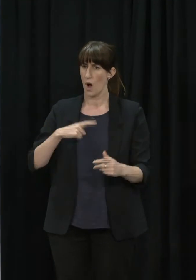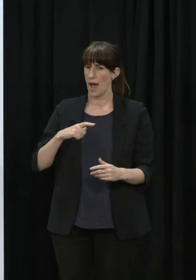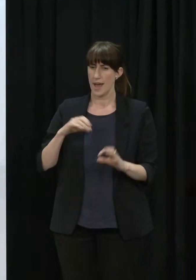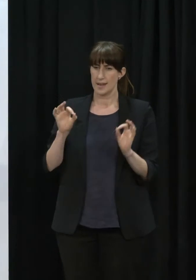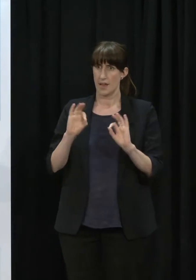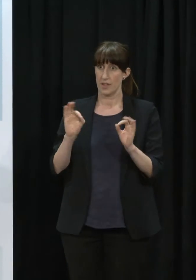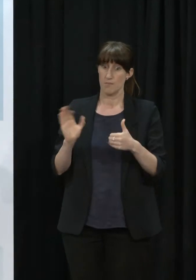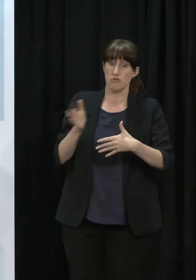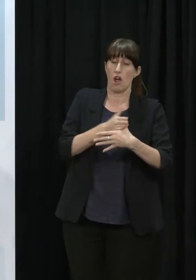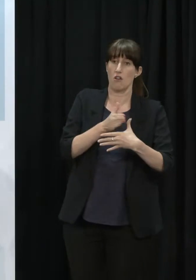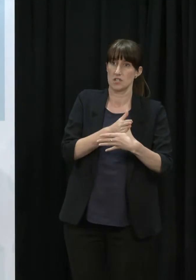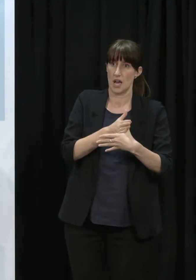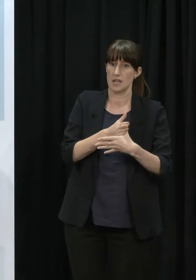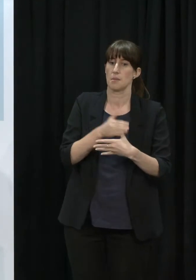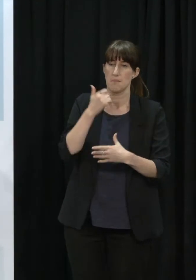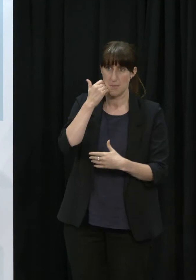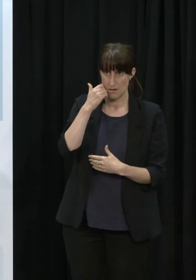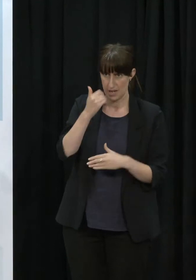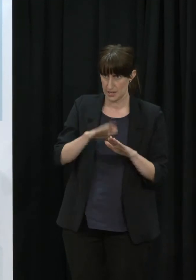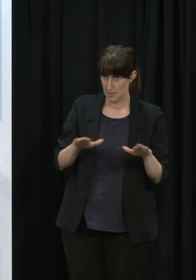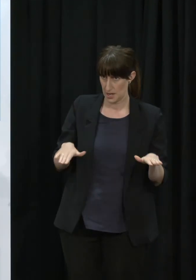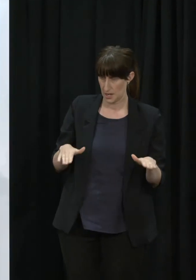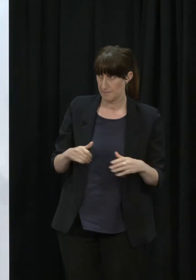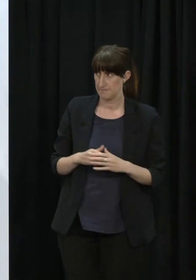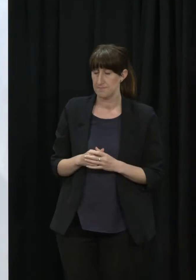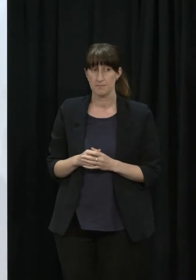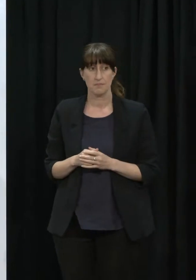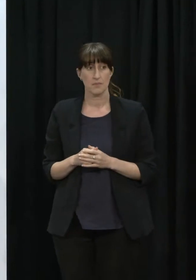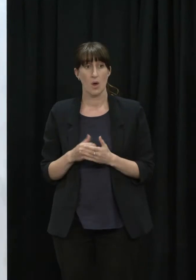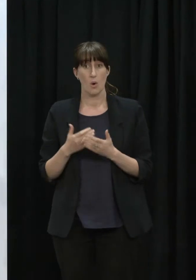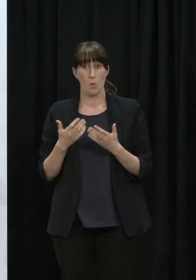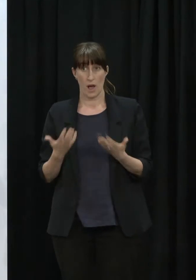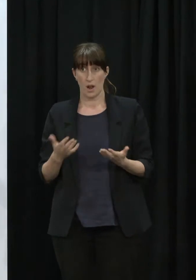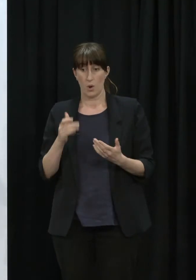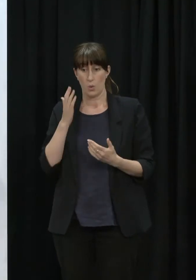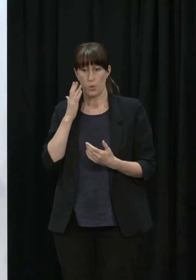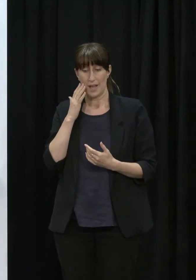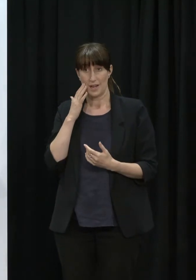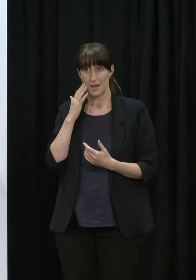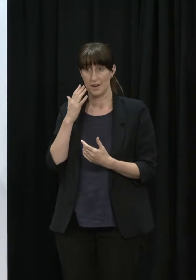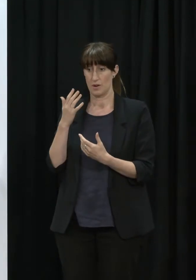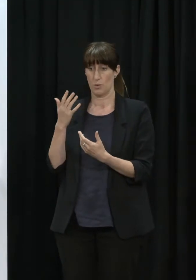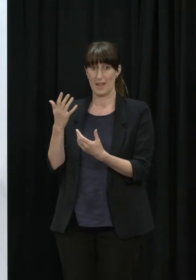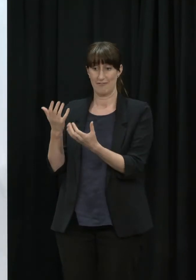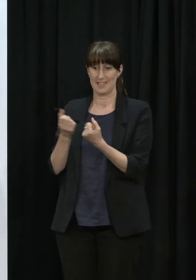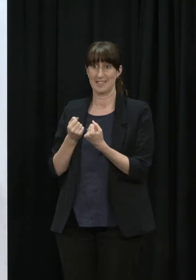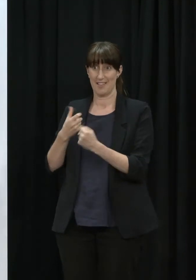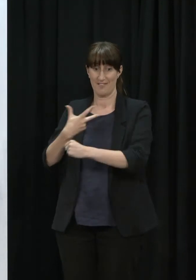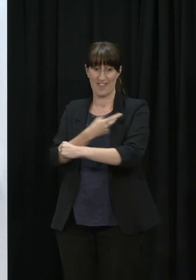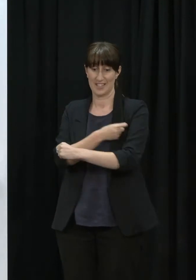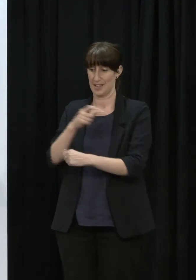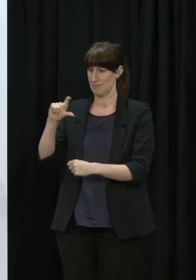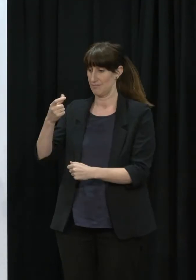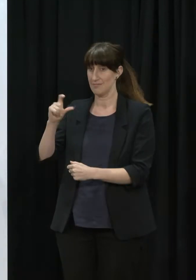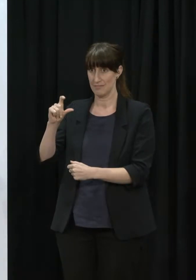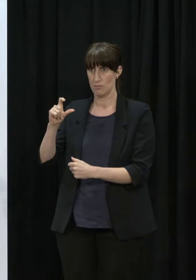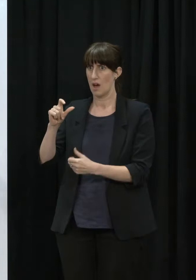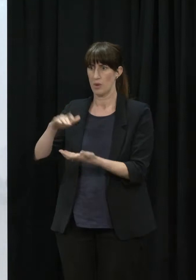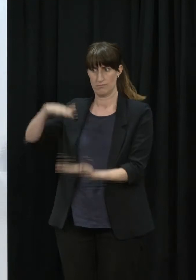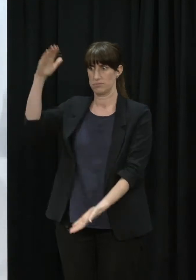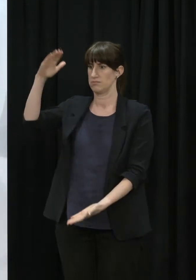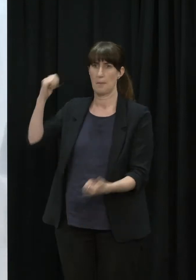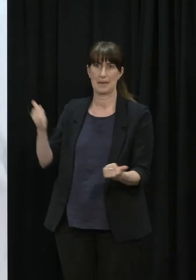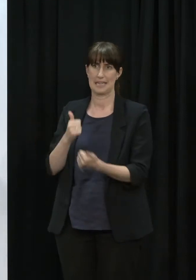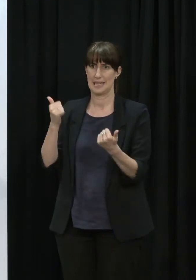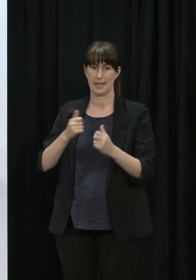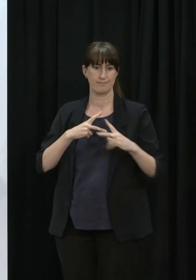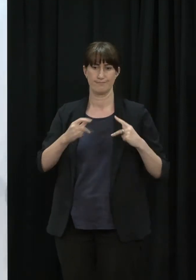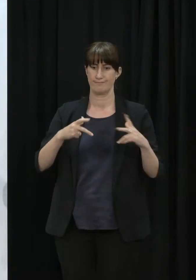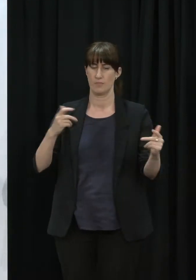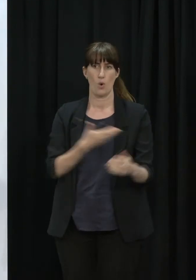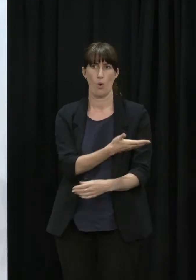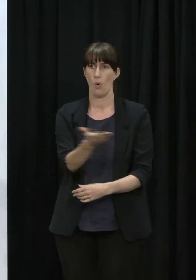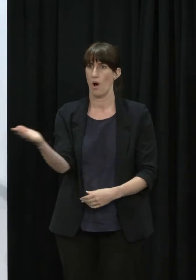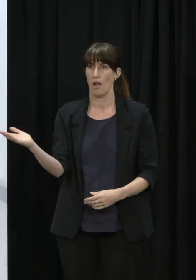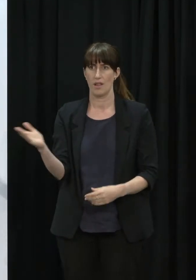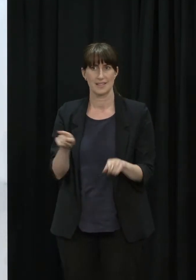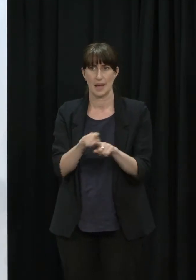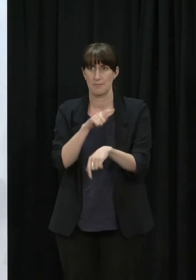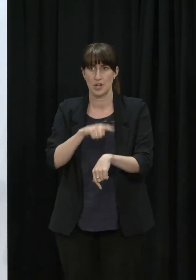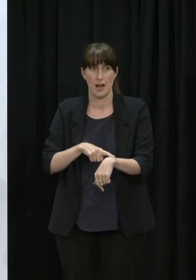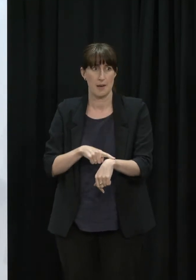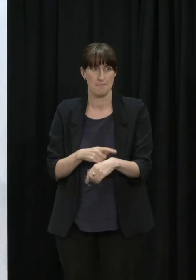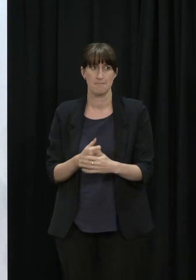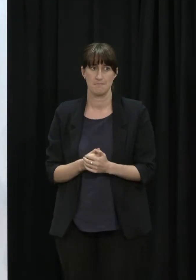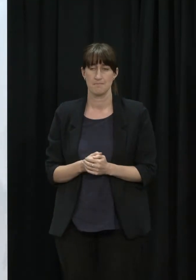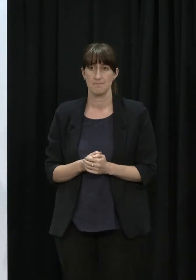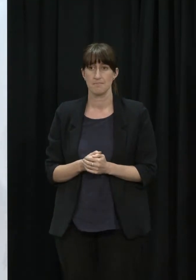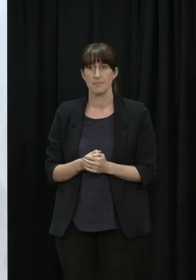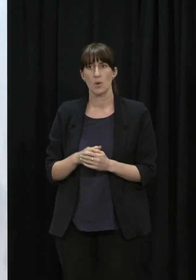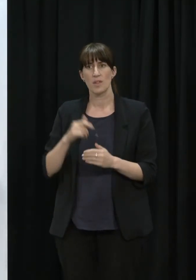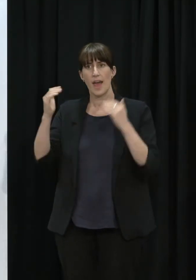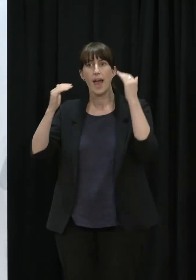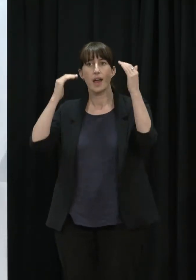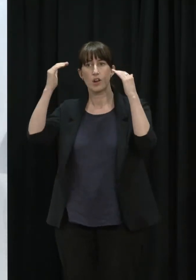Ka whakatuwherahia e matou